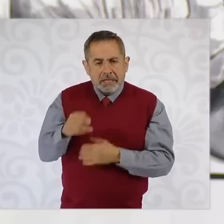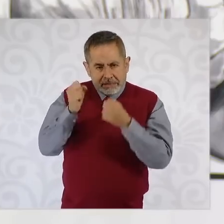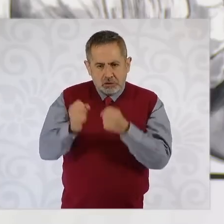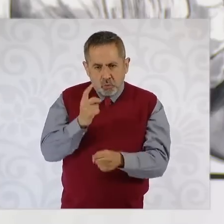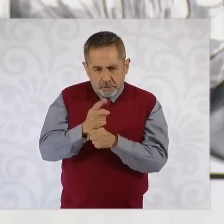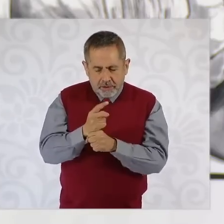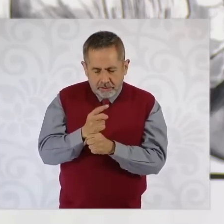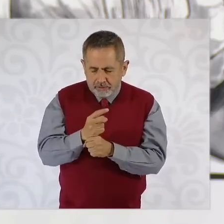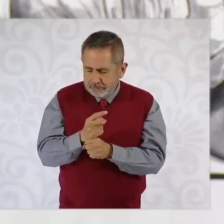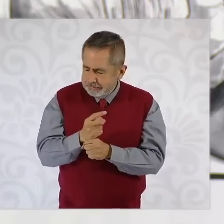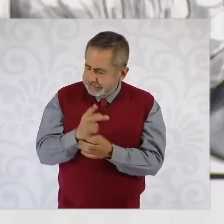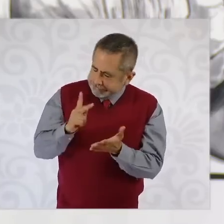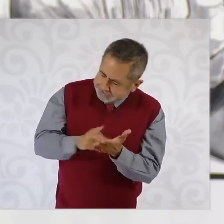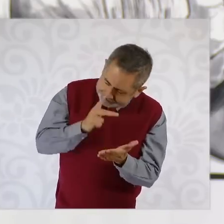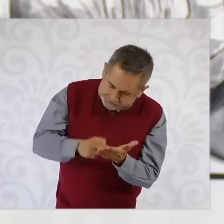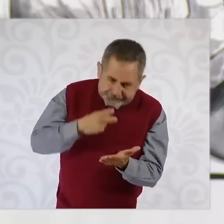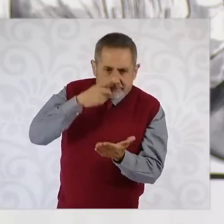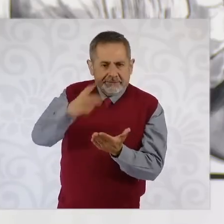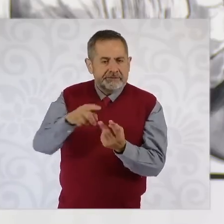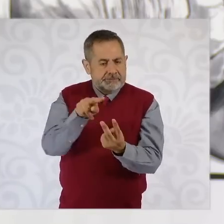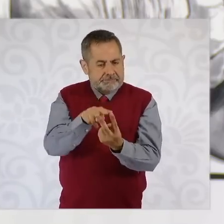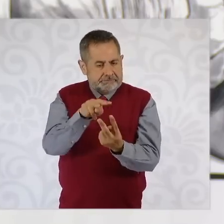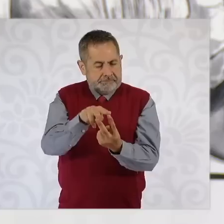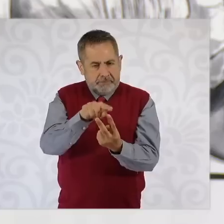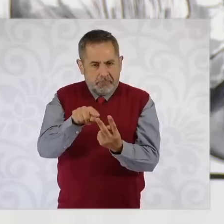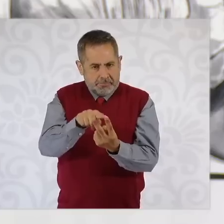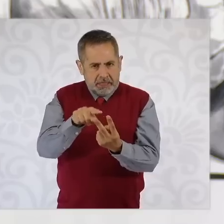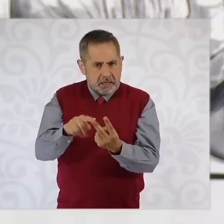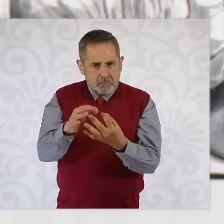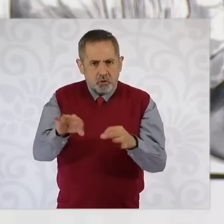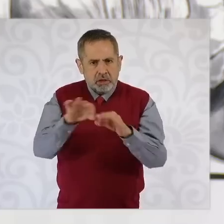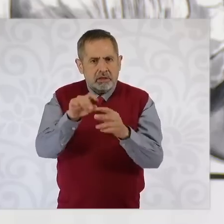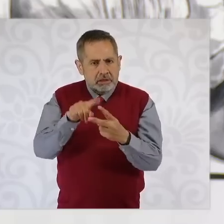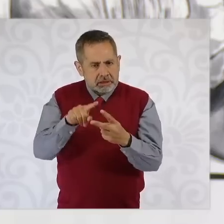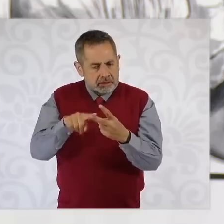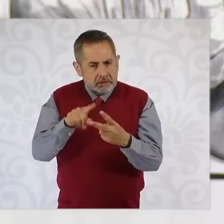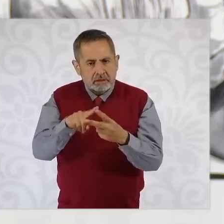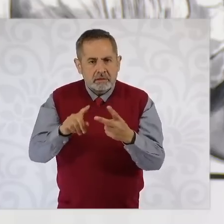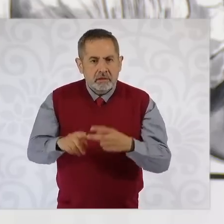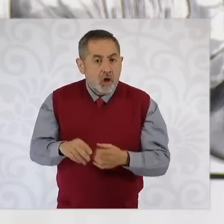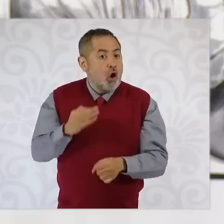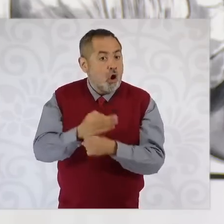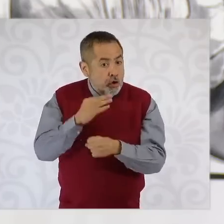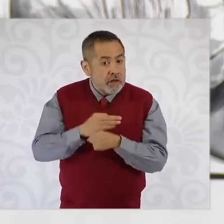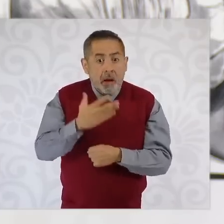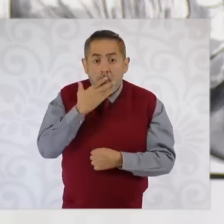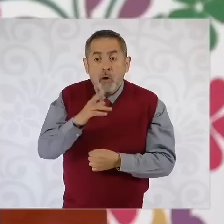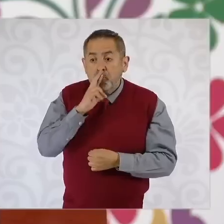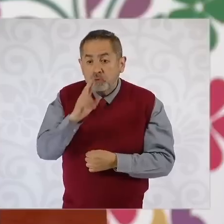en esto porque es muy importante y estamos dando resultados y se van a dar resultados